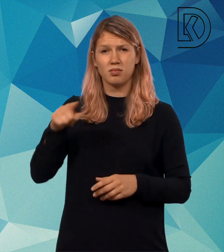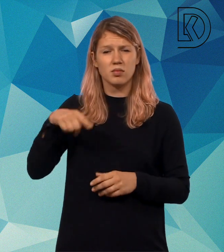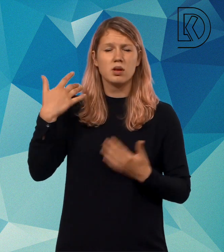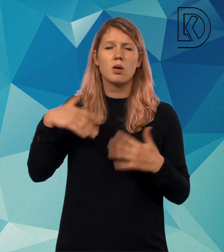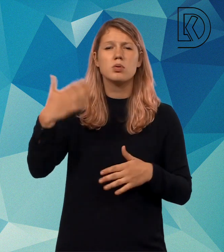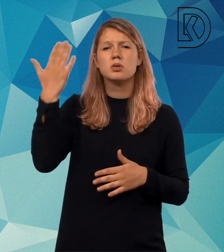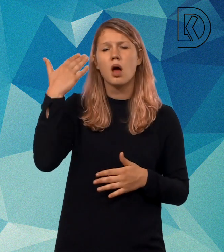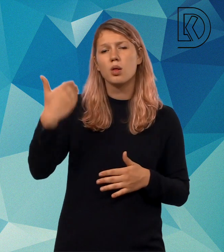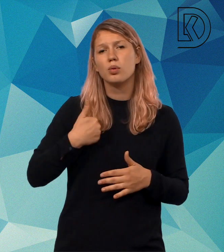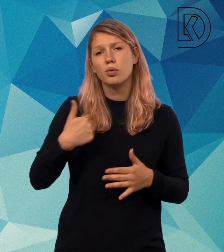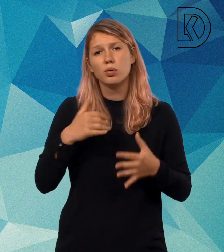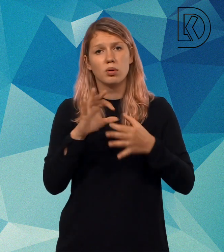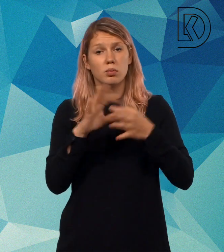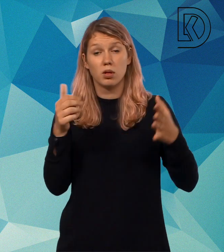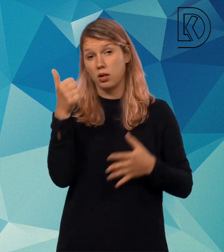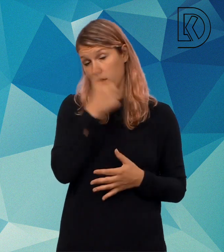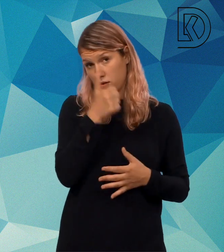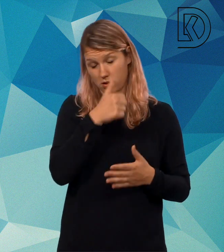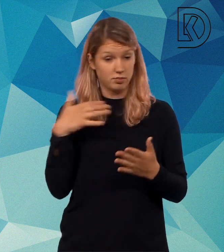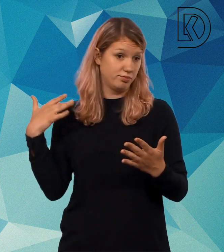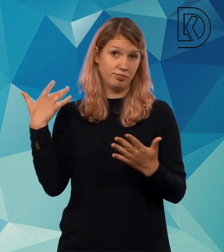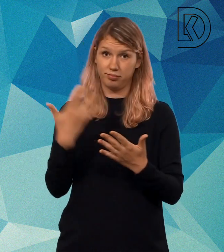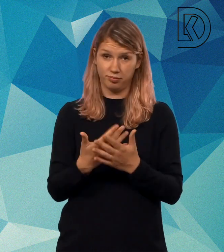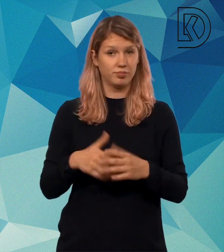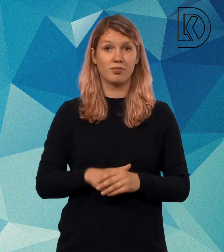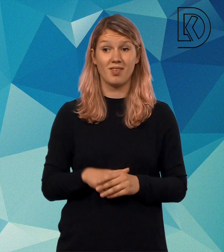Katalonai jau seniai bandė atgauti nepriklausomybę nuo Ispanijos, tačiau iki šiol jai nepavykdavo to padaryti.